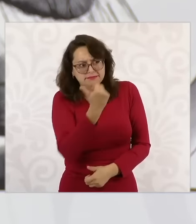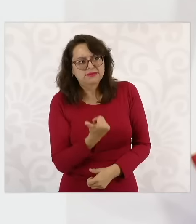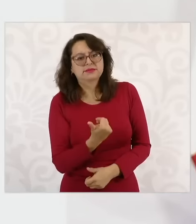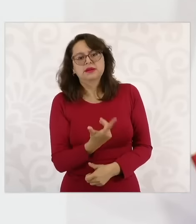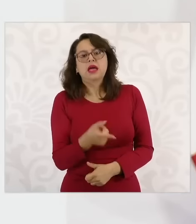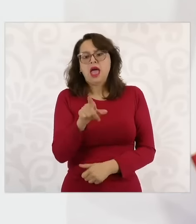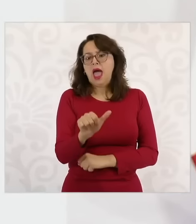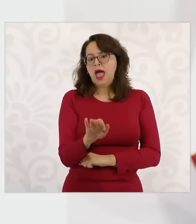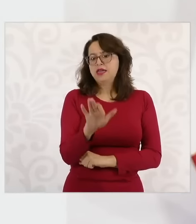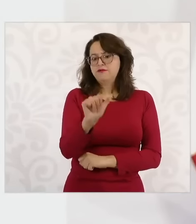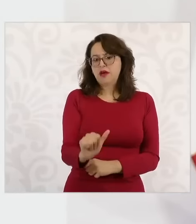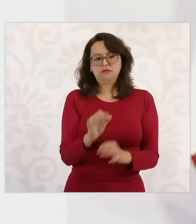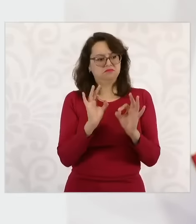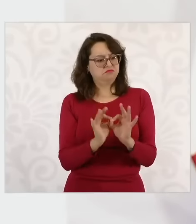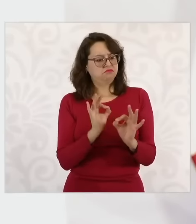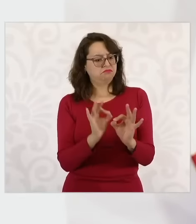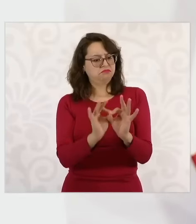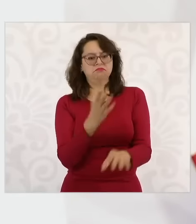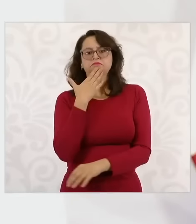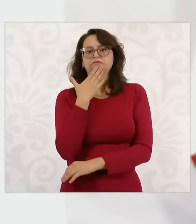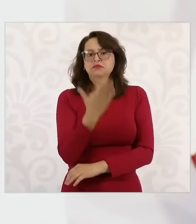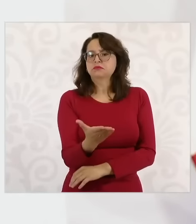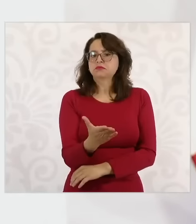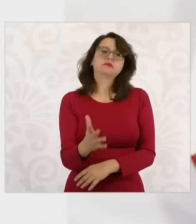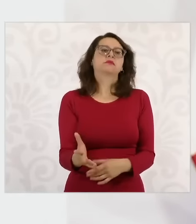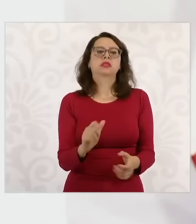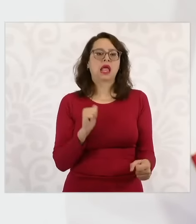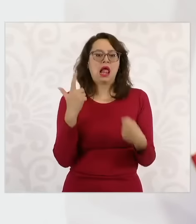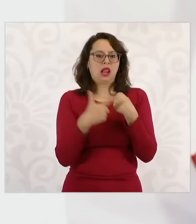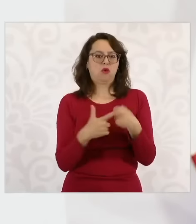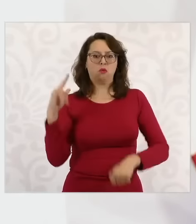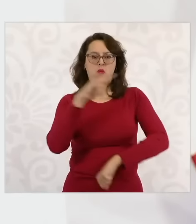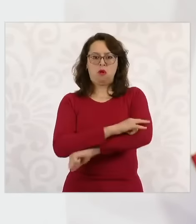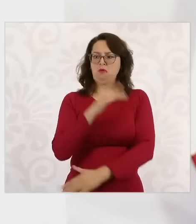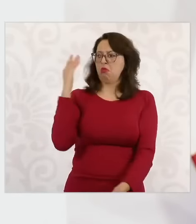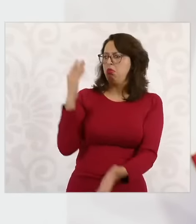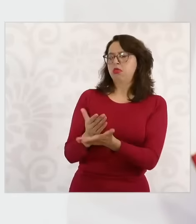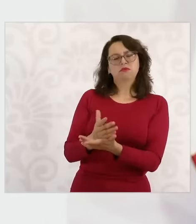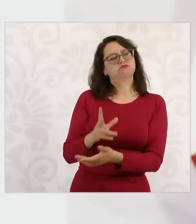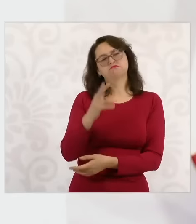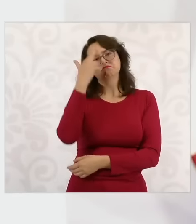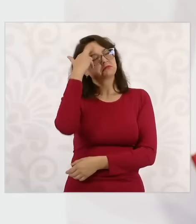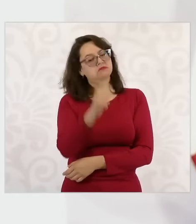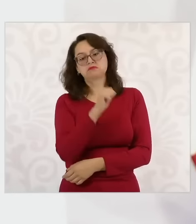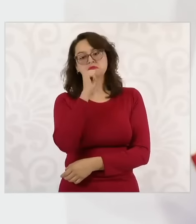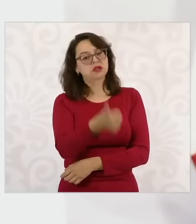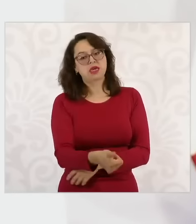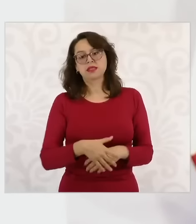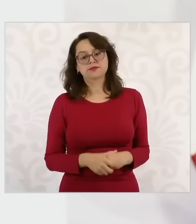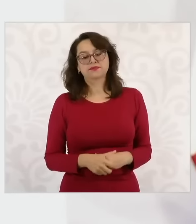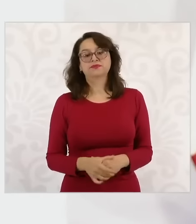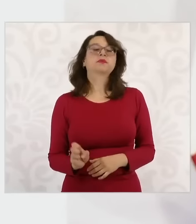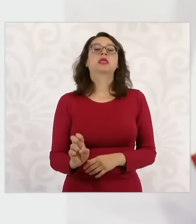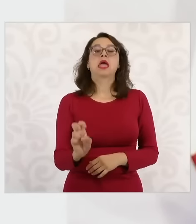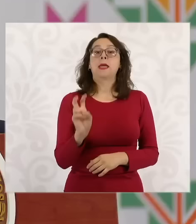hay razón para que eh se limiten los vuelos hacia los Estados Unidos. Este viernes me reúno con las